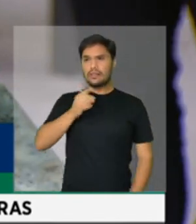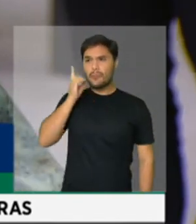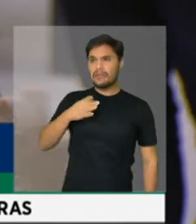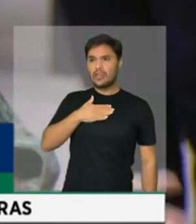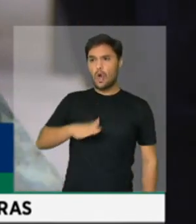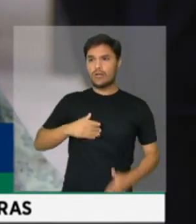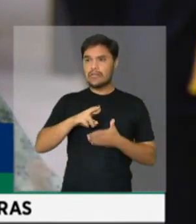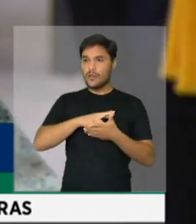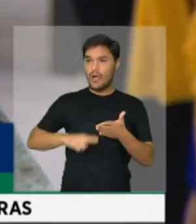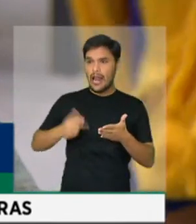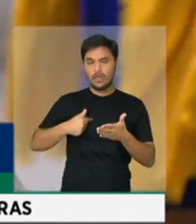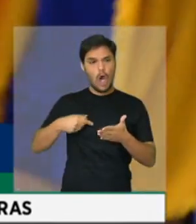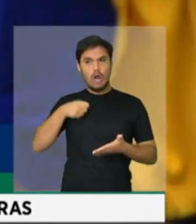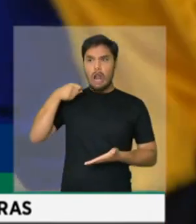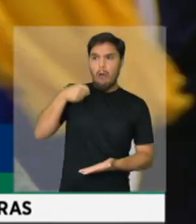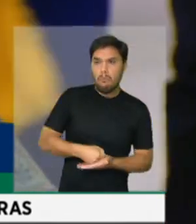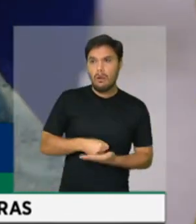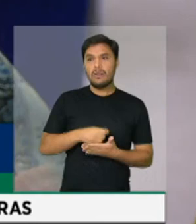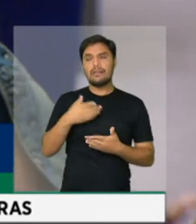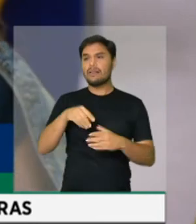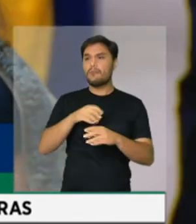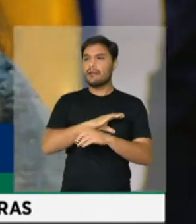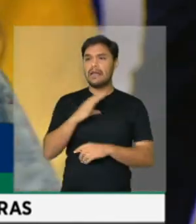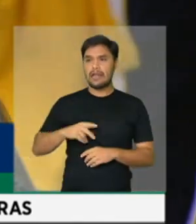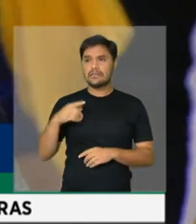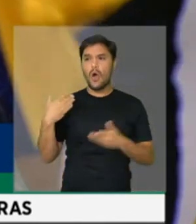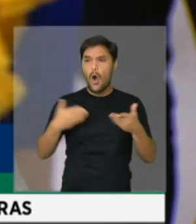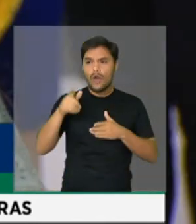NÓS ACORDÁSSEMOS, ESTAVA TEB TENDO SÓ A MÁSCARA, MAS COMO O DEPUTADO GOSTA DE GRITAR E NA COMEÇOU A GRITAR COMIGO.